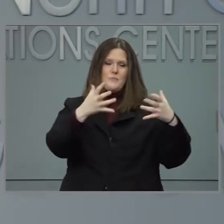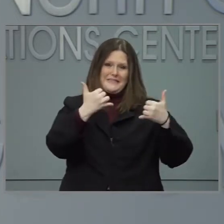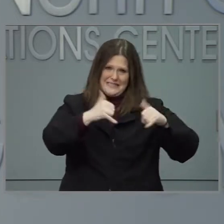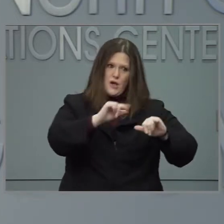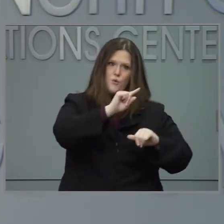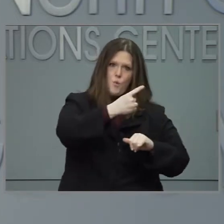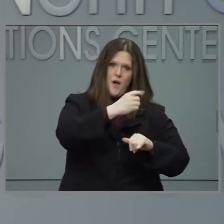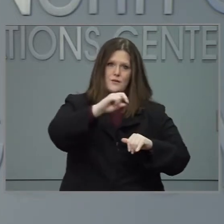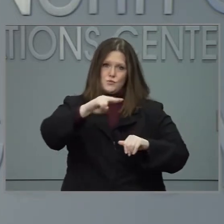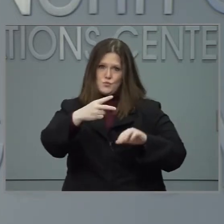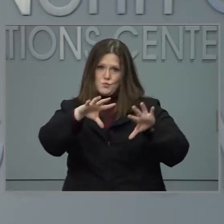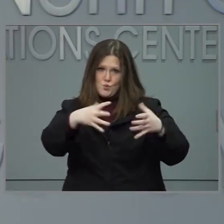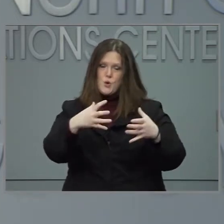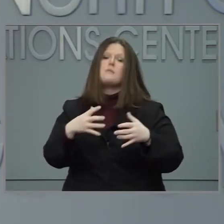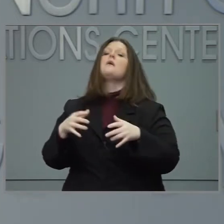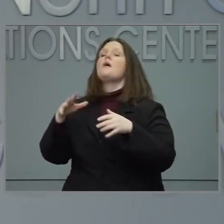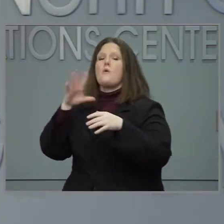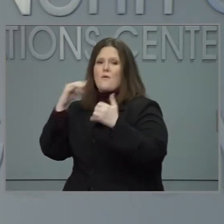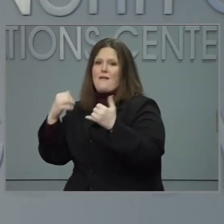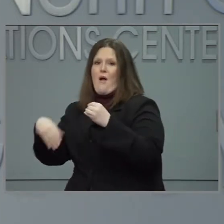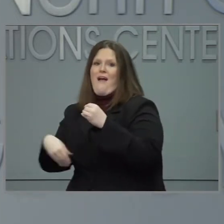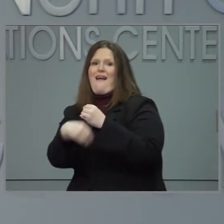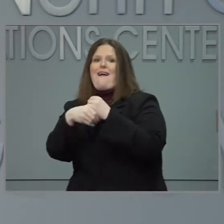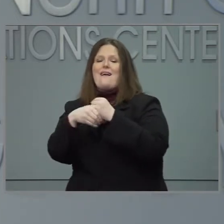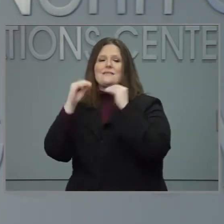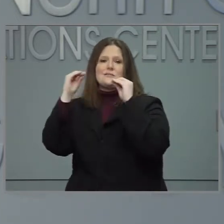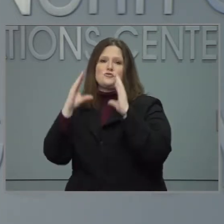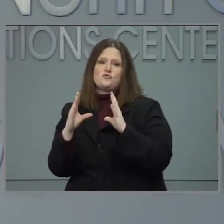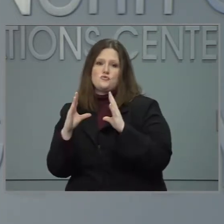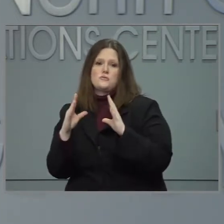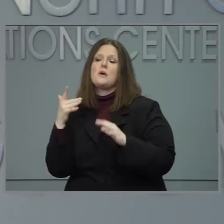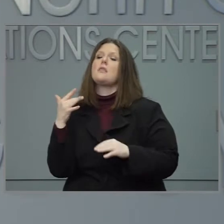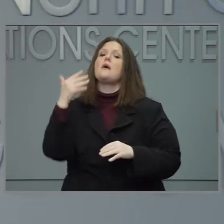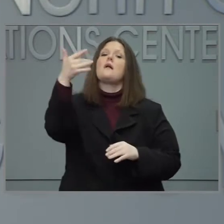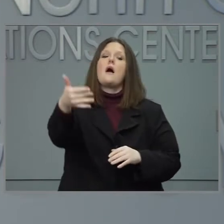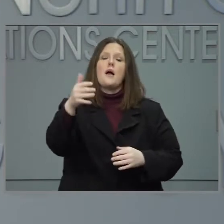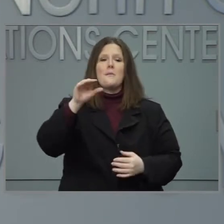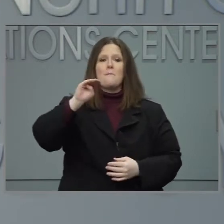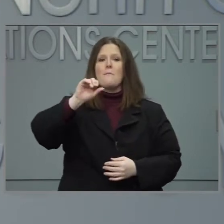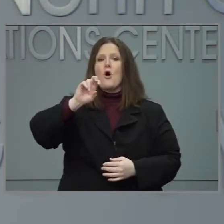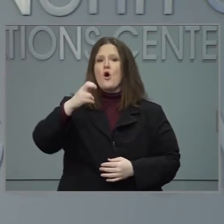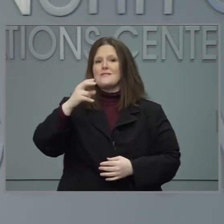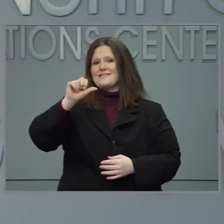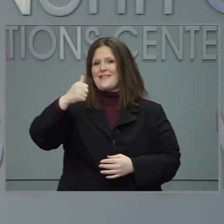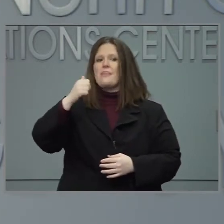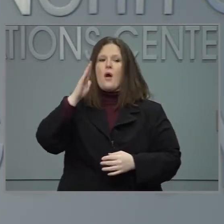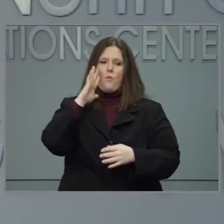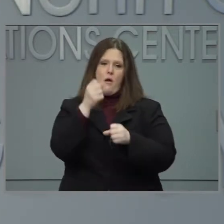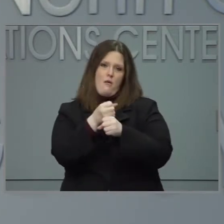primera línea el diez de marzo miembros adicionales del grupo trece trabajadores esenciales